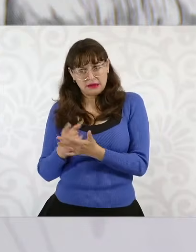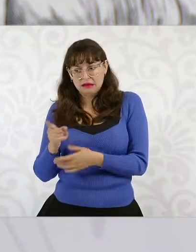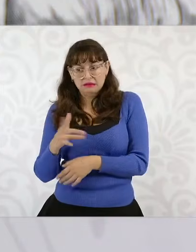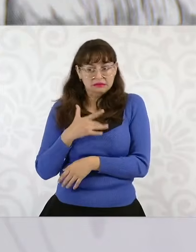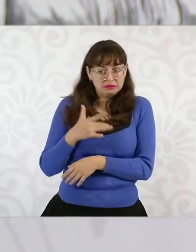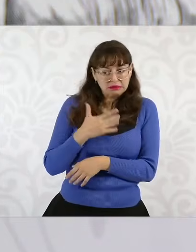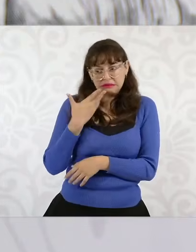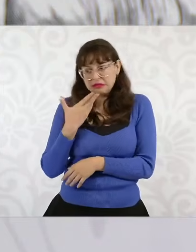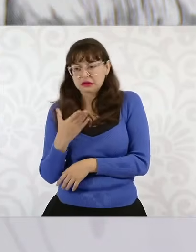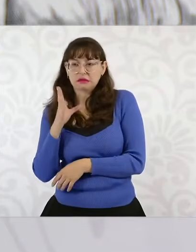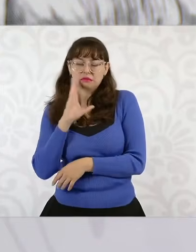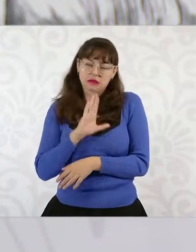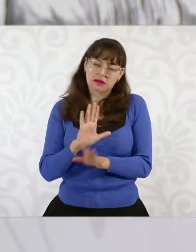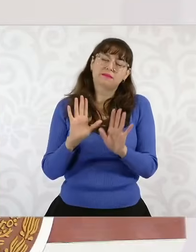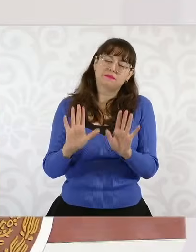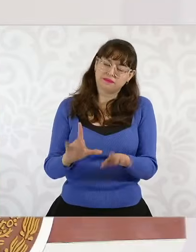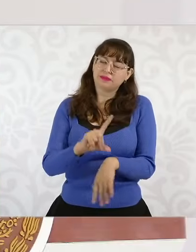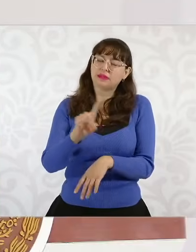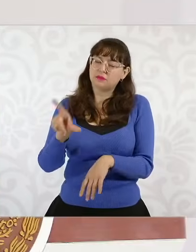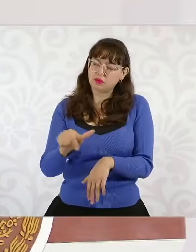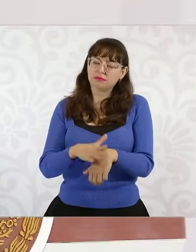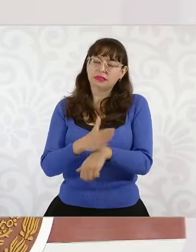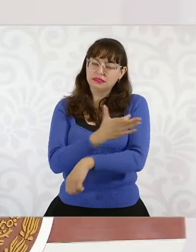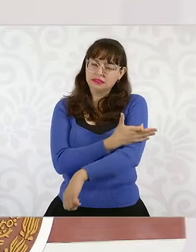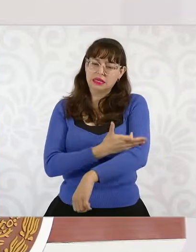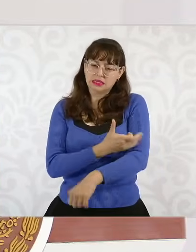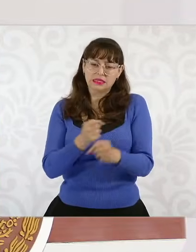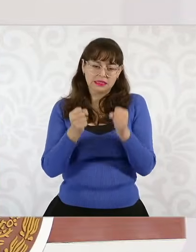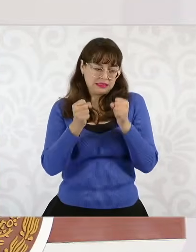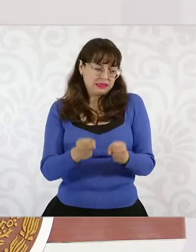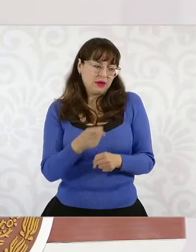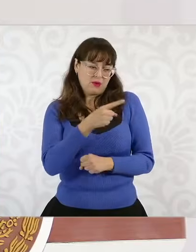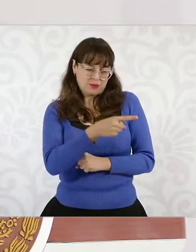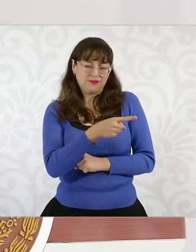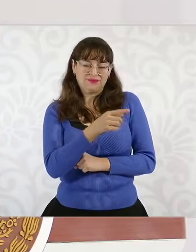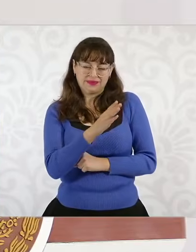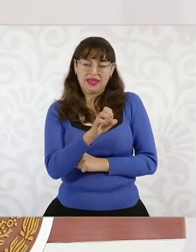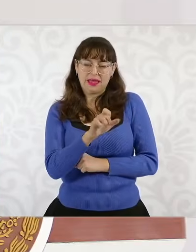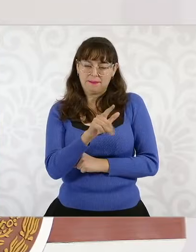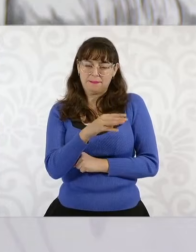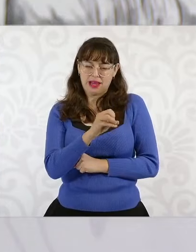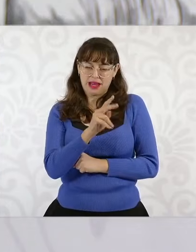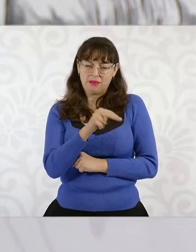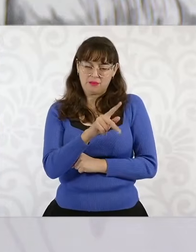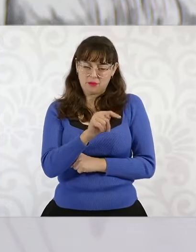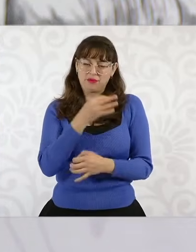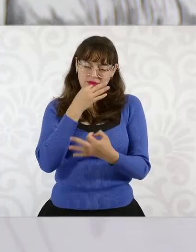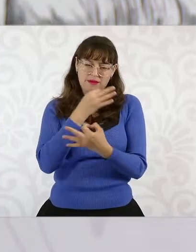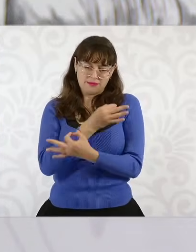en el transcurso del día seguramente que Belmont nos dirá cuál es la agenda para el fin de semana,